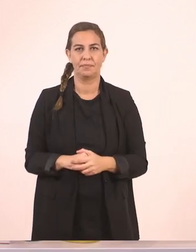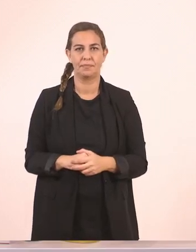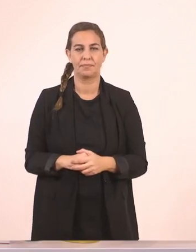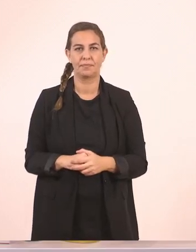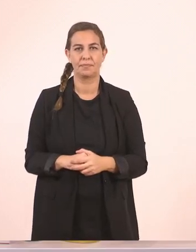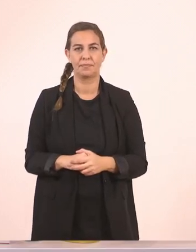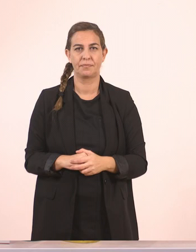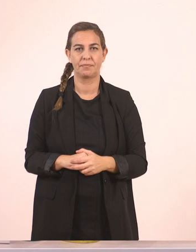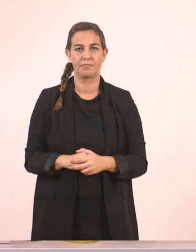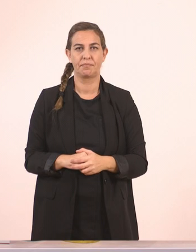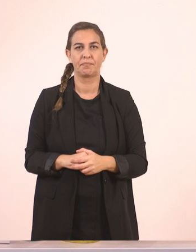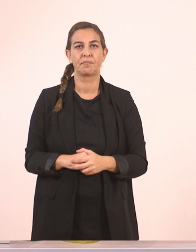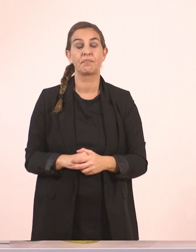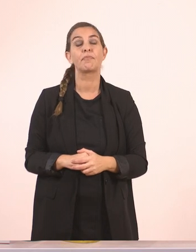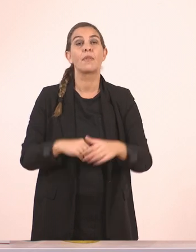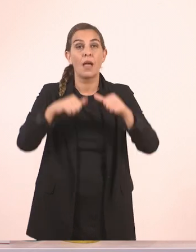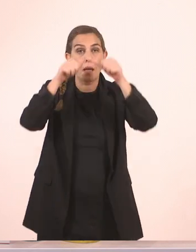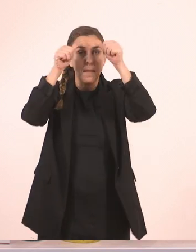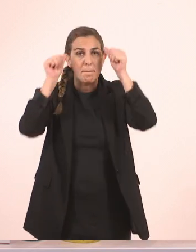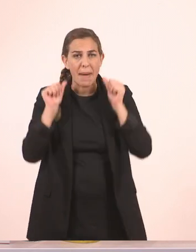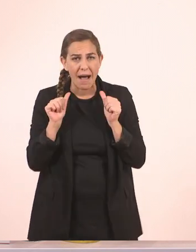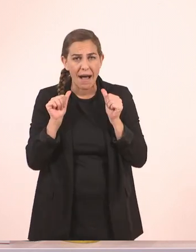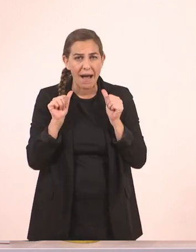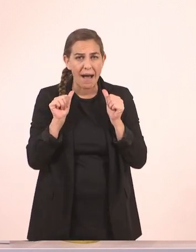Γύρω από την Παναγία λοιπόν και τον Χριστό που είναι τα κεντρικά πρόσωπα,